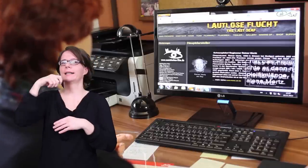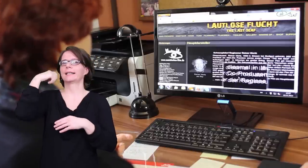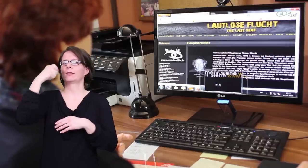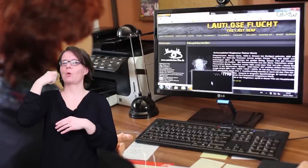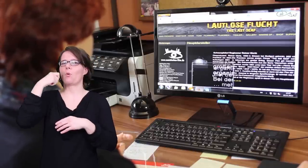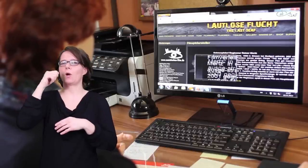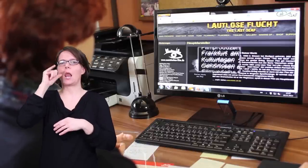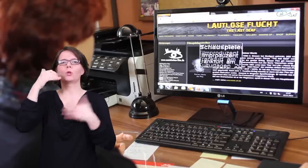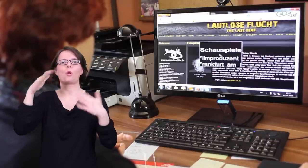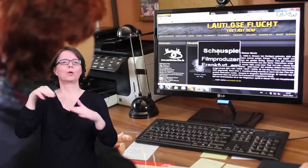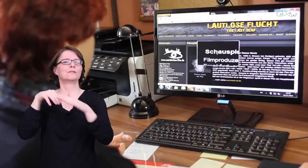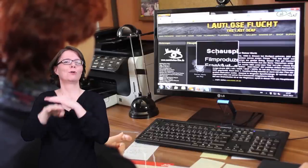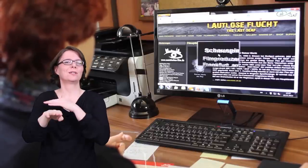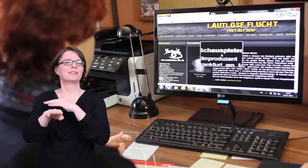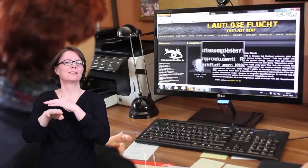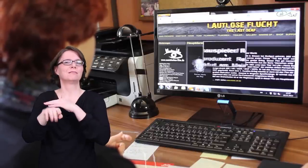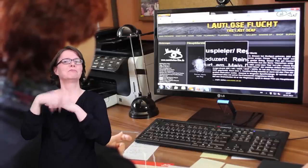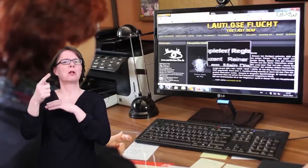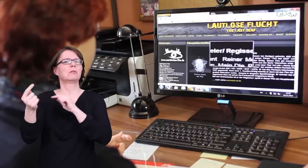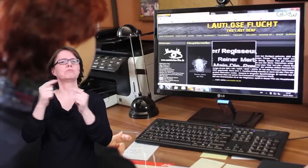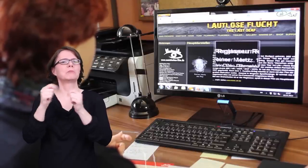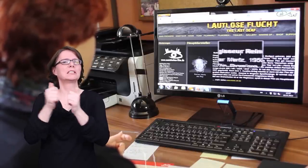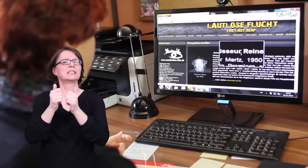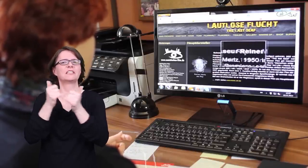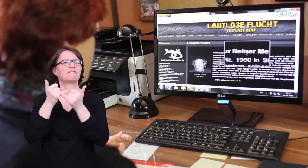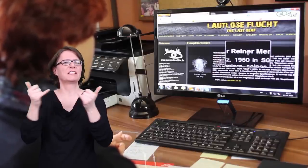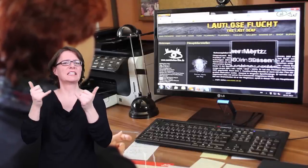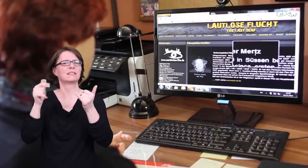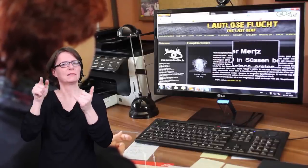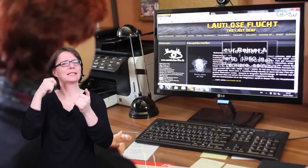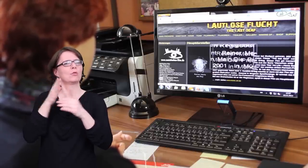Sie möchte ins Kino gehen in den Film "lautlose Flucht". Nachher bespricht sie mit ihrer Assistentin, wie sie am besten ins Kino gehen.